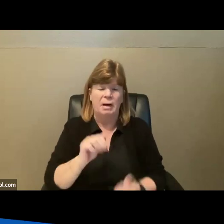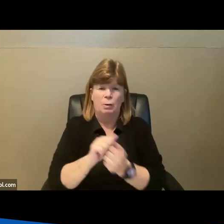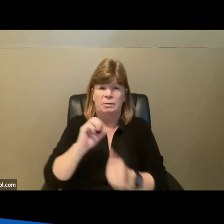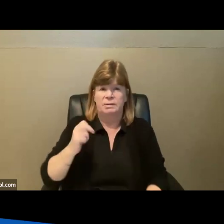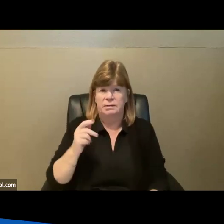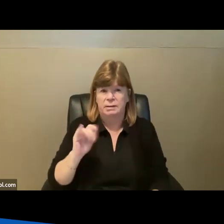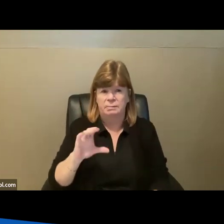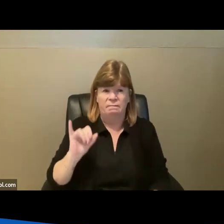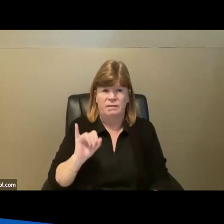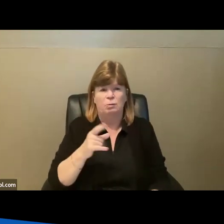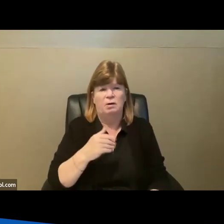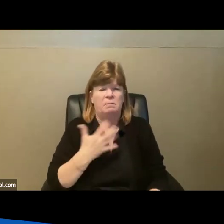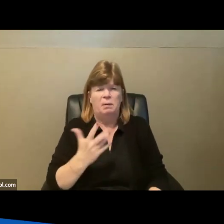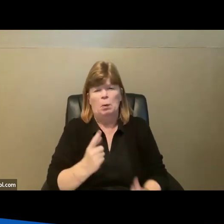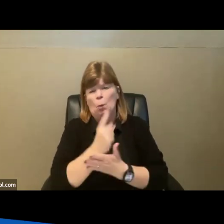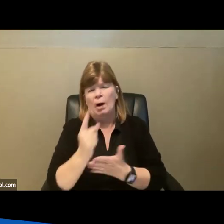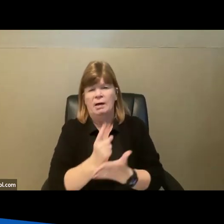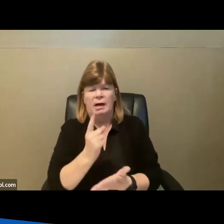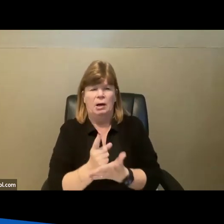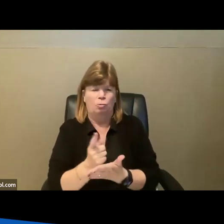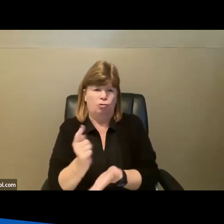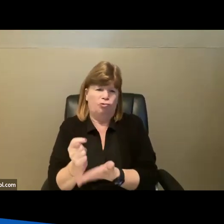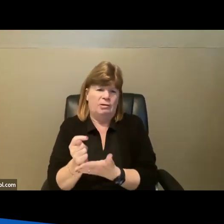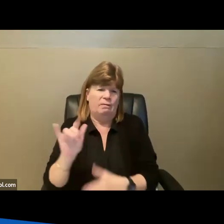alrededor de una hora para tratarla. Realmente tienes que prestar atención a eso.